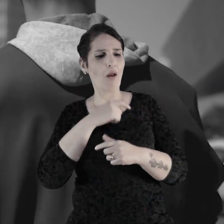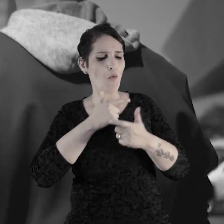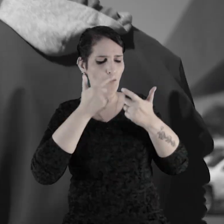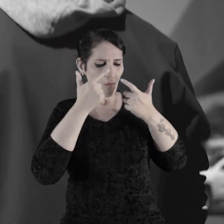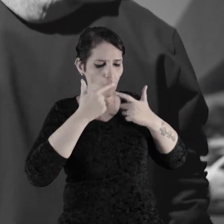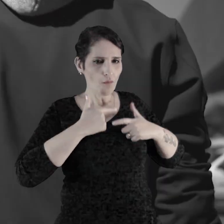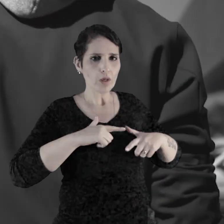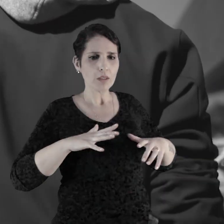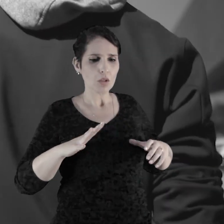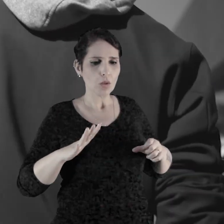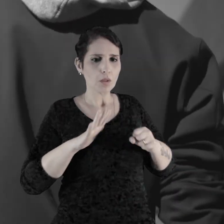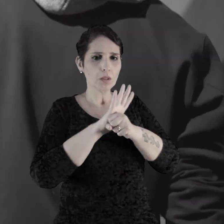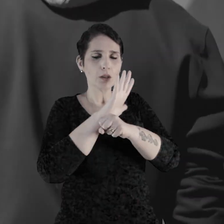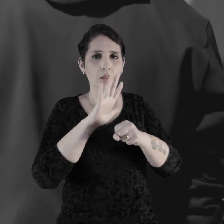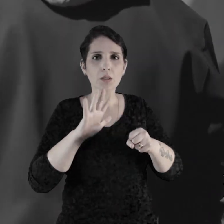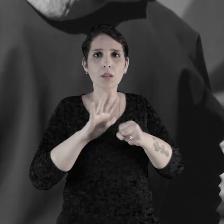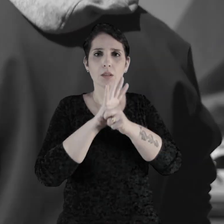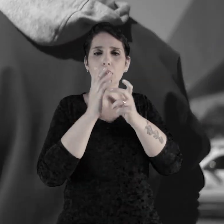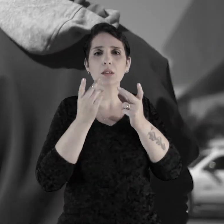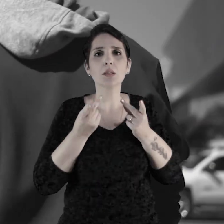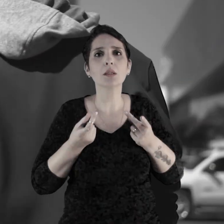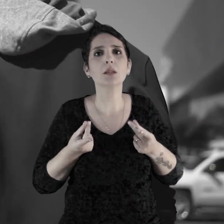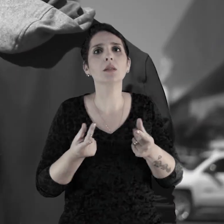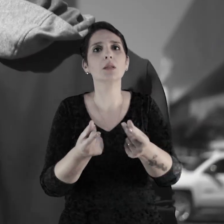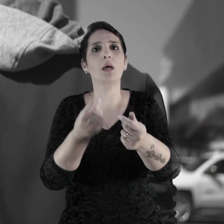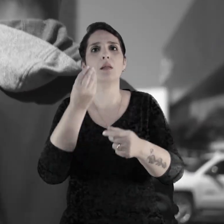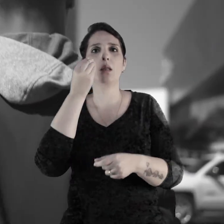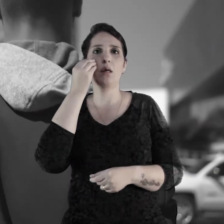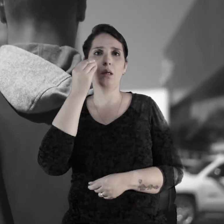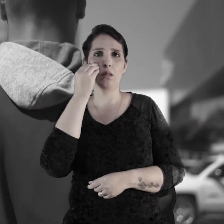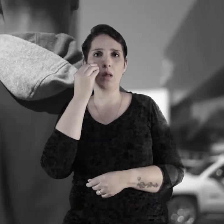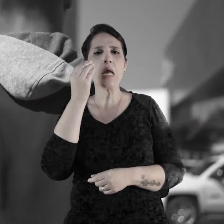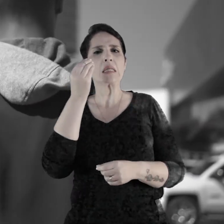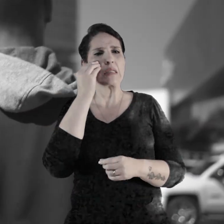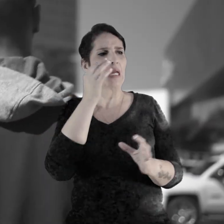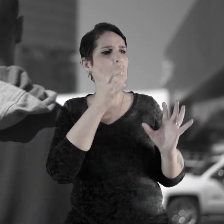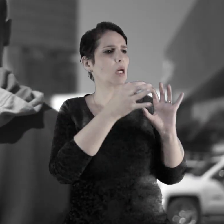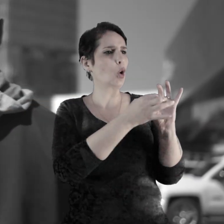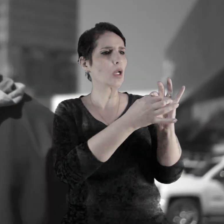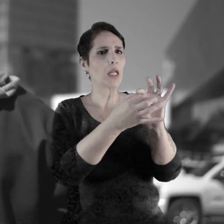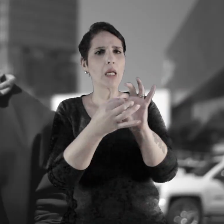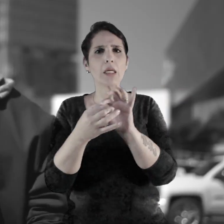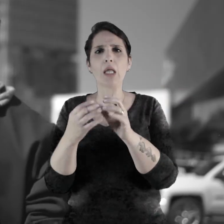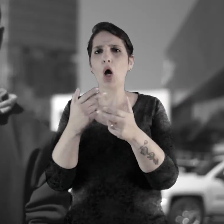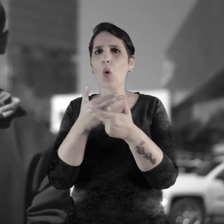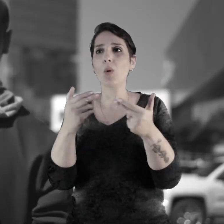perpetuamente. Ele irá tentar se conectar com algo fora dele mesmo